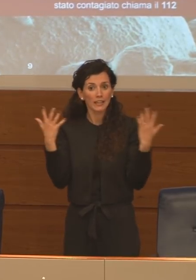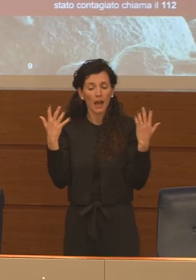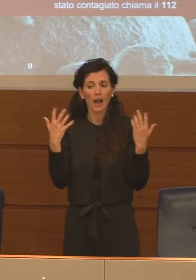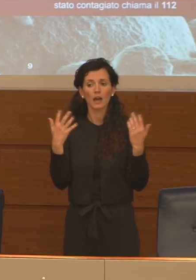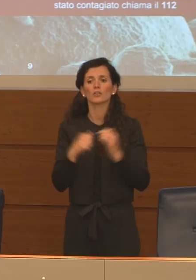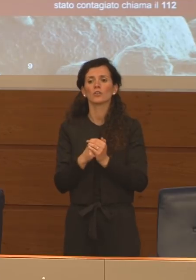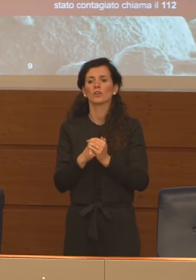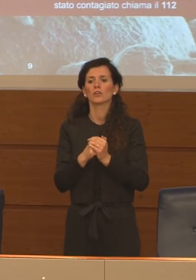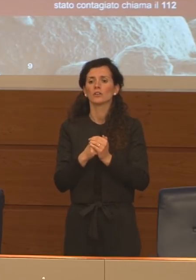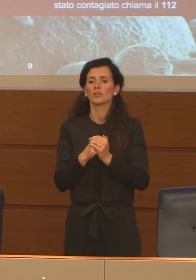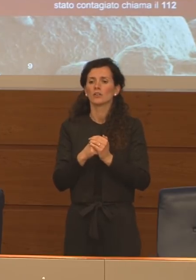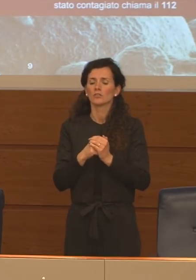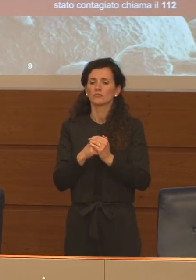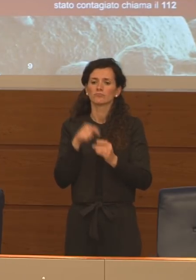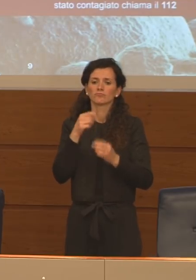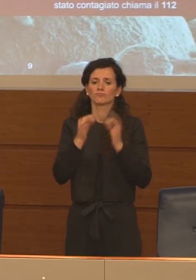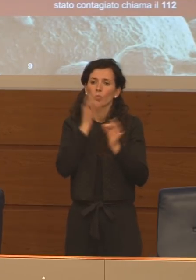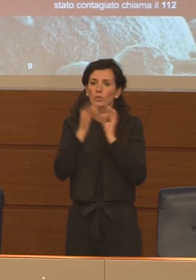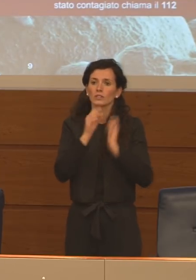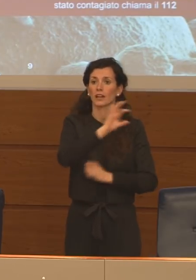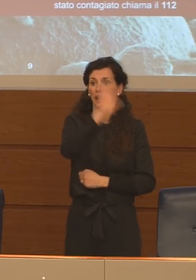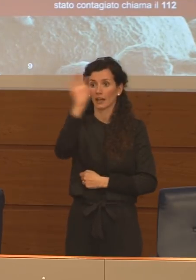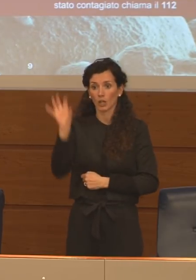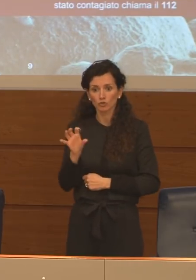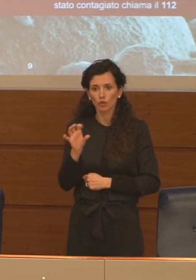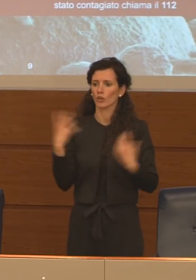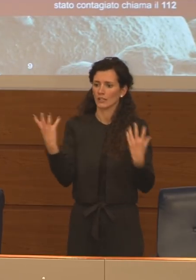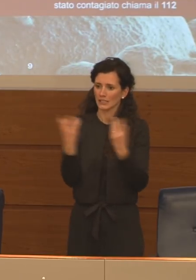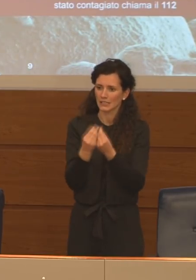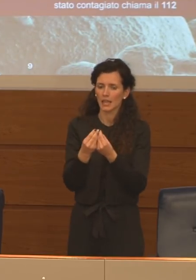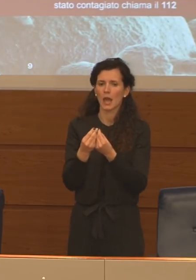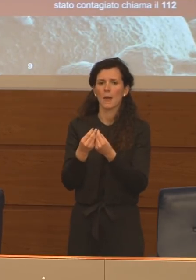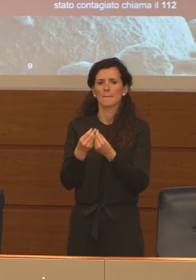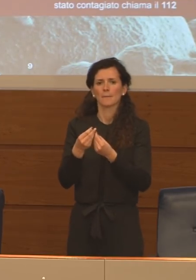i protagonisti, quindi regioni, coordinato dall'Istituto e la parte clinica